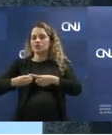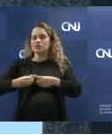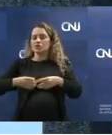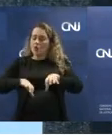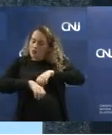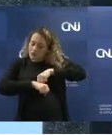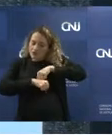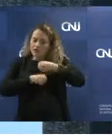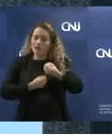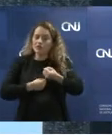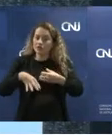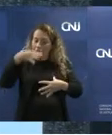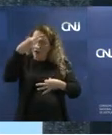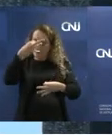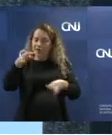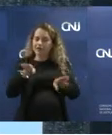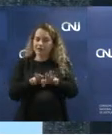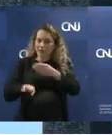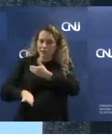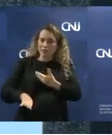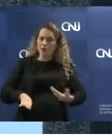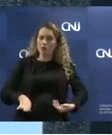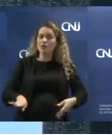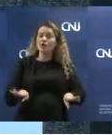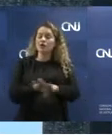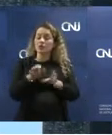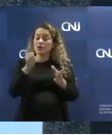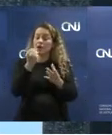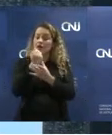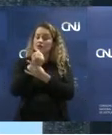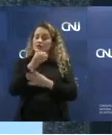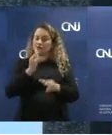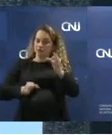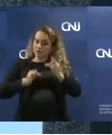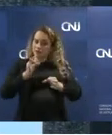e também a segurança jurídica e segurança eletrônica.